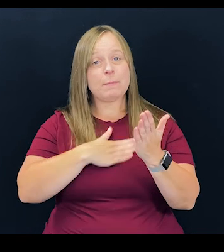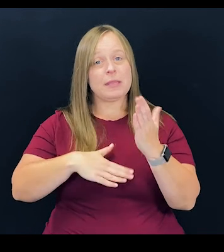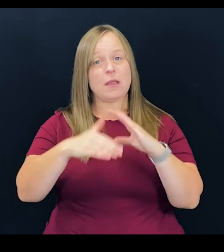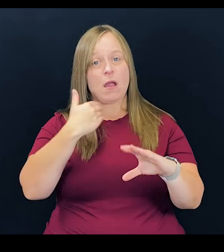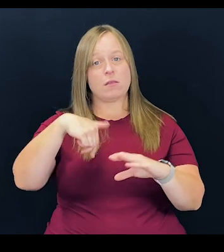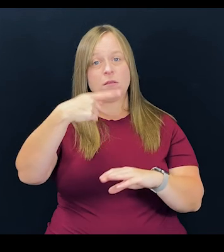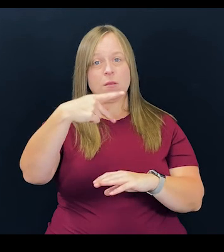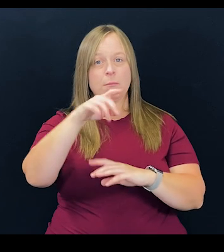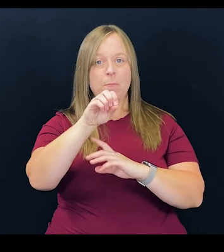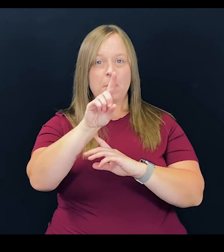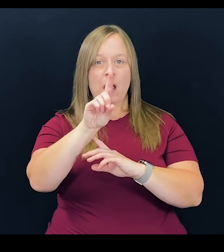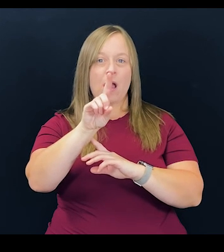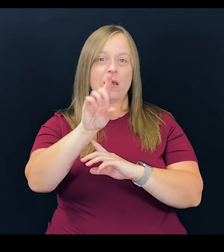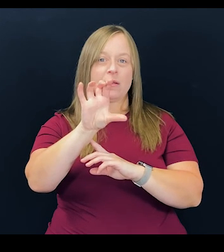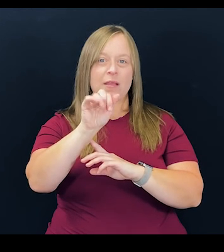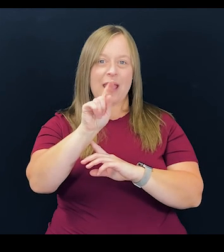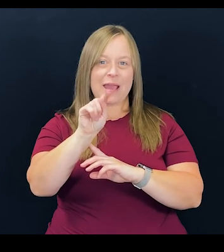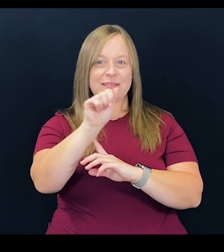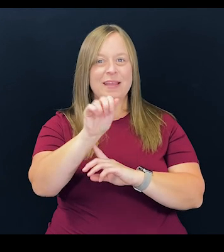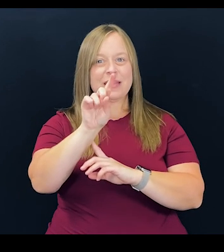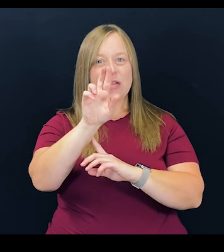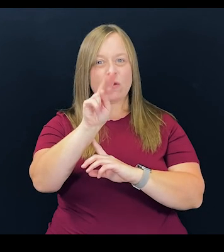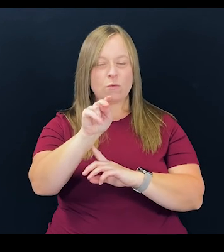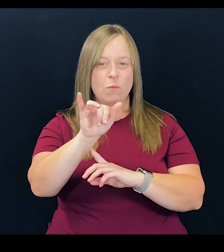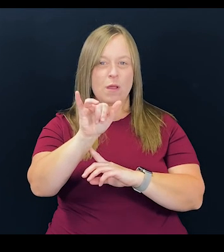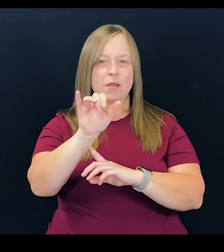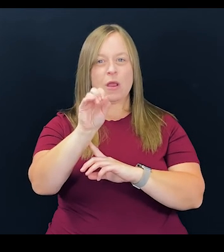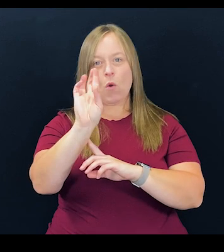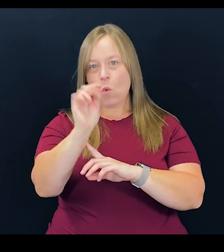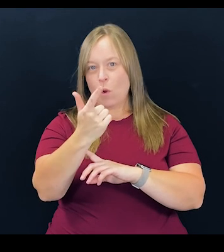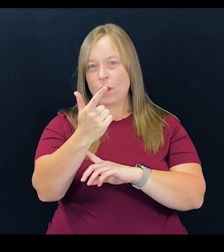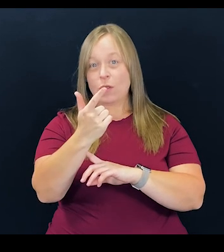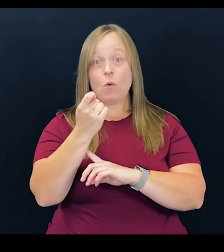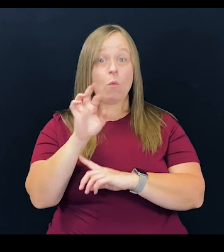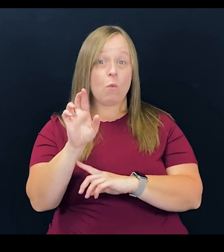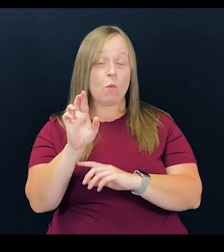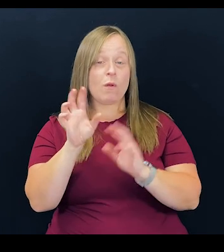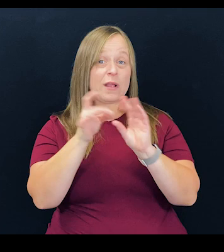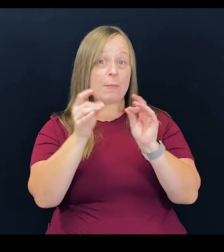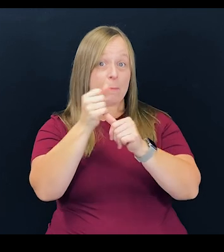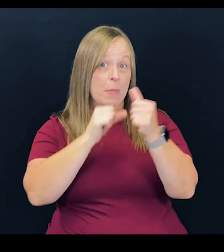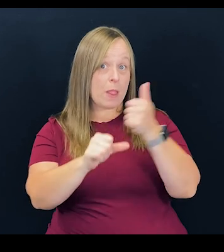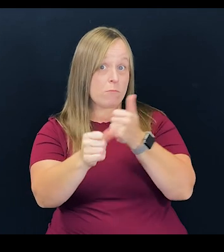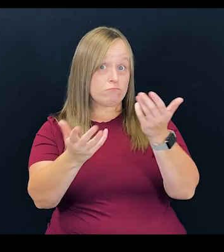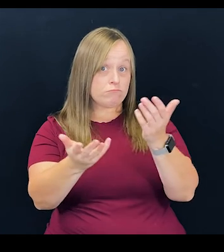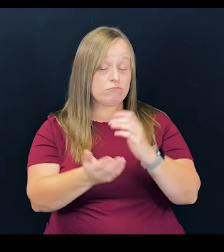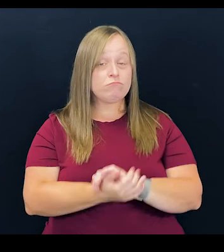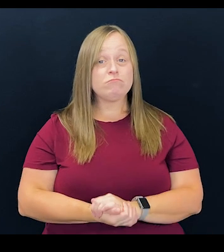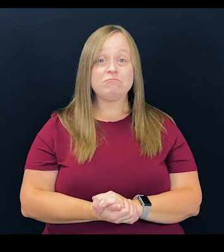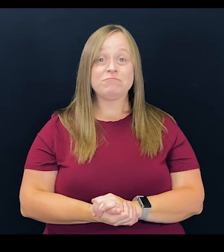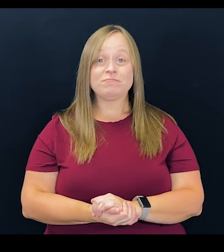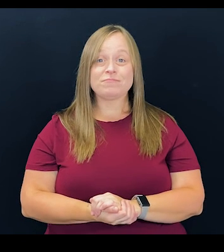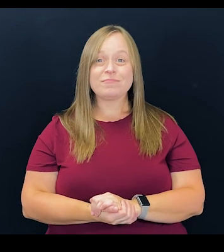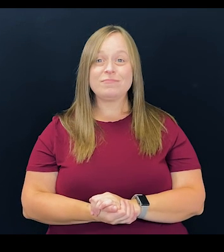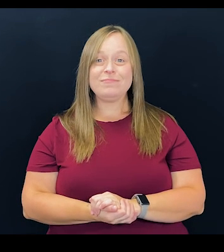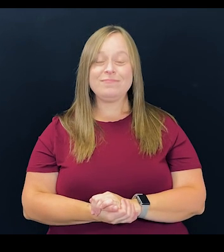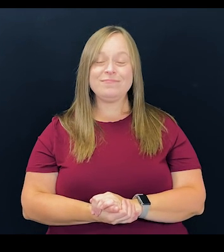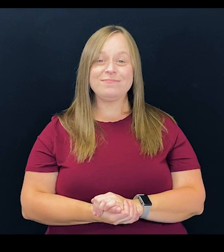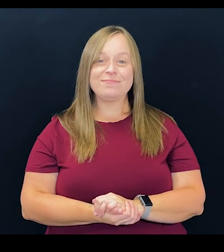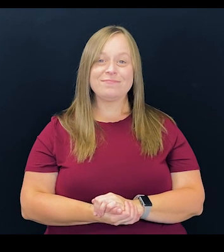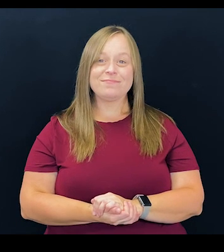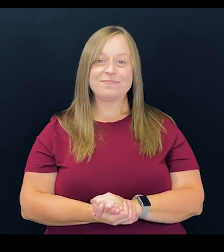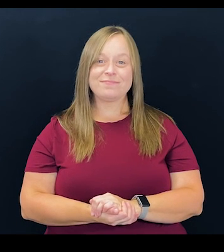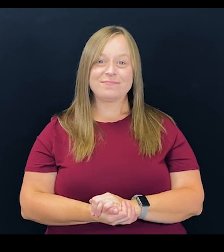envíe un correo electrónico a podcast@drny.org o comente a continuación.